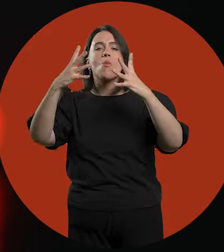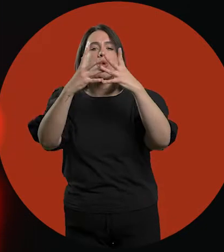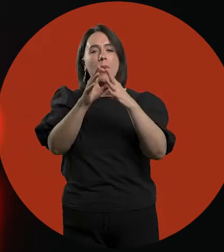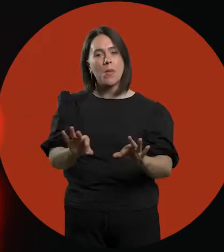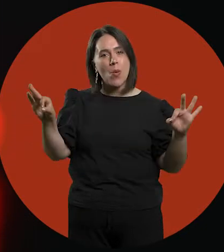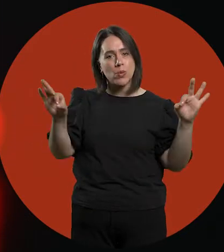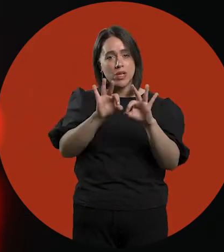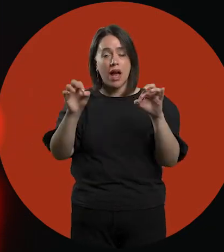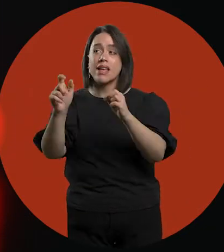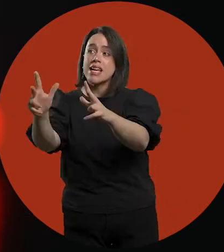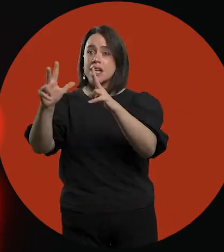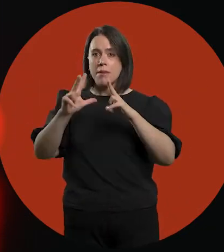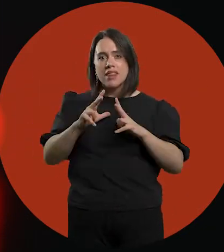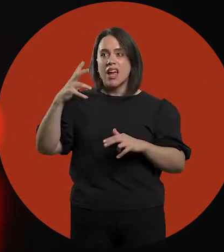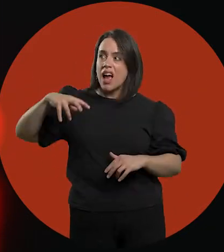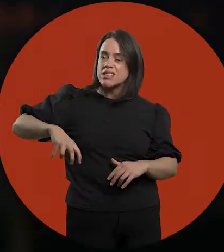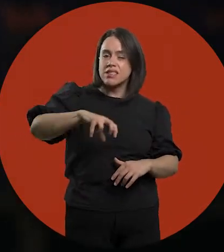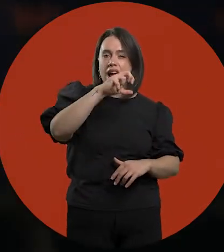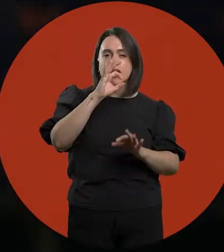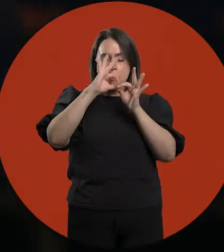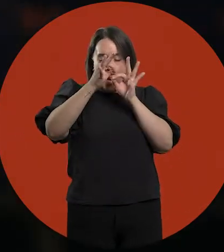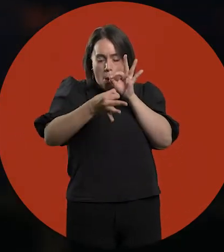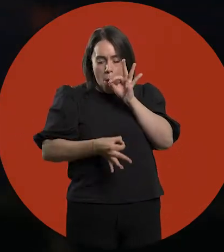Me dice: “Llegó un saxofón", a mí y a una amiga mía.